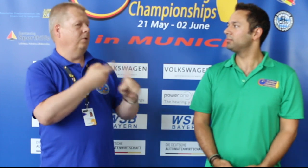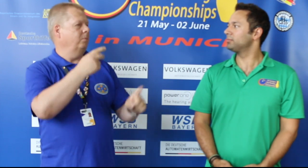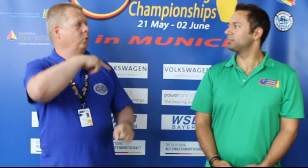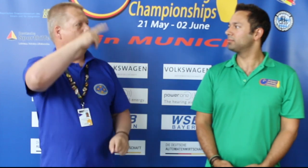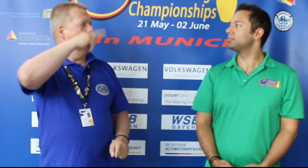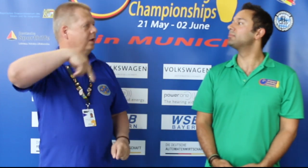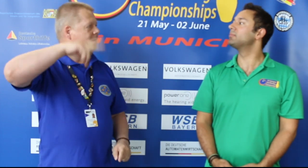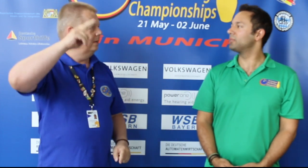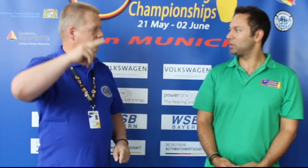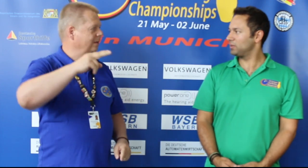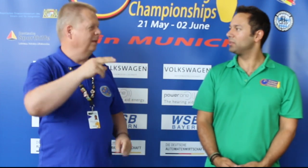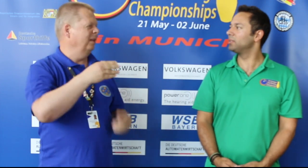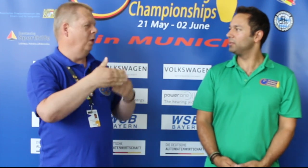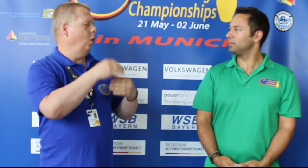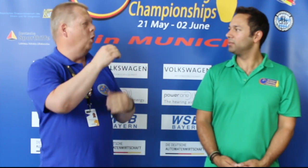und ich komme aus Norwegen bei Oslo.